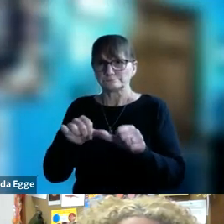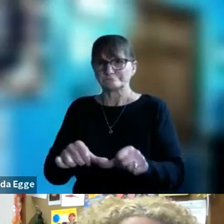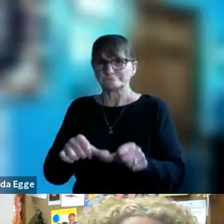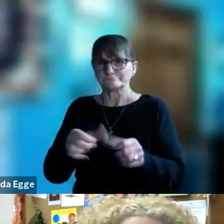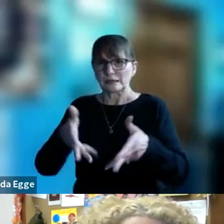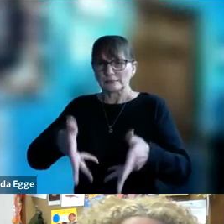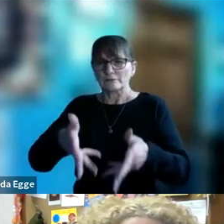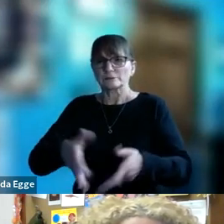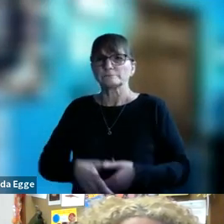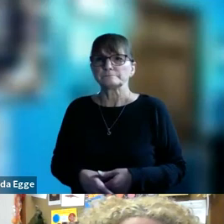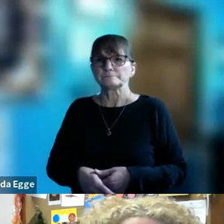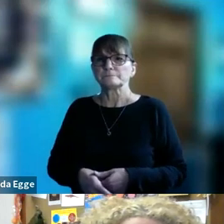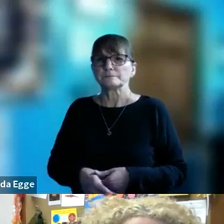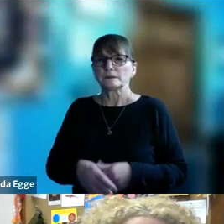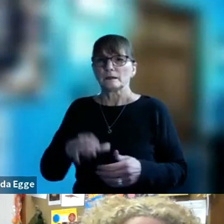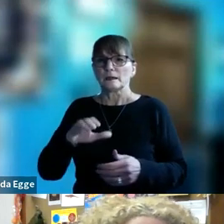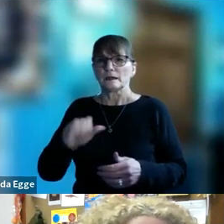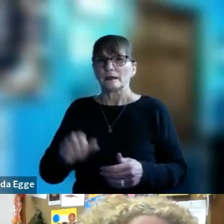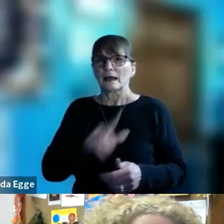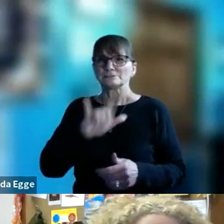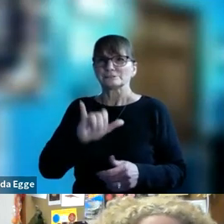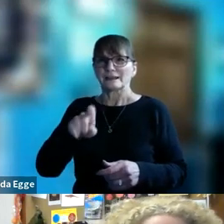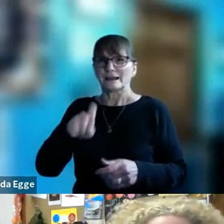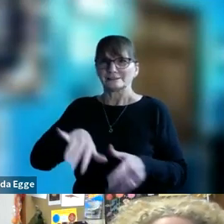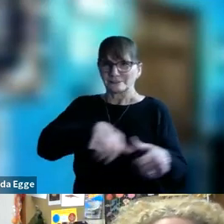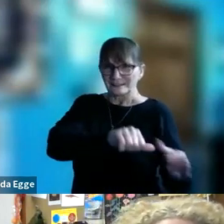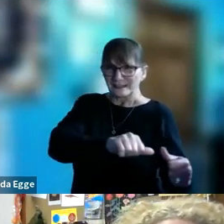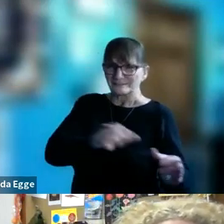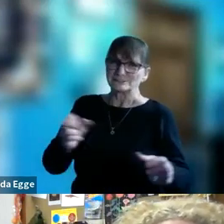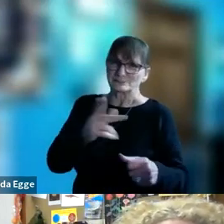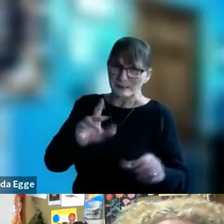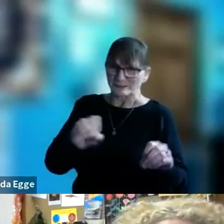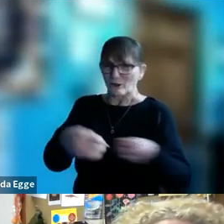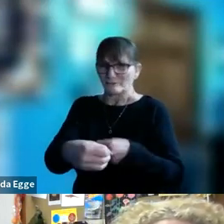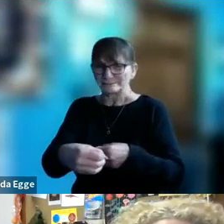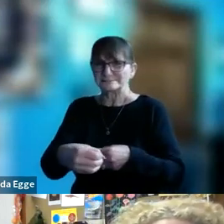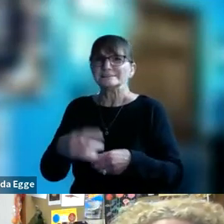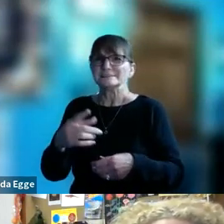Oh, Ashley tiene que irse. Tiene que volver a la oficina, así que nos agradecen a todos.